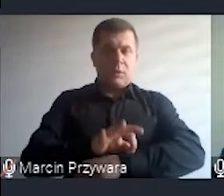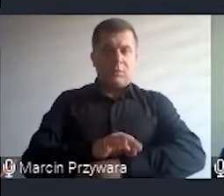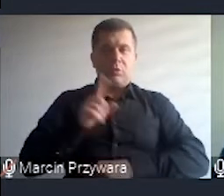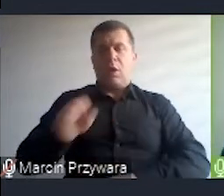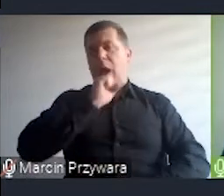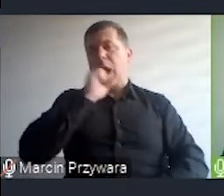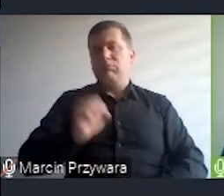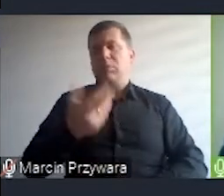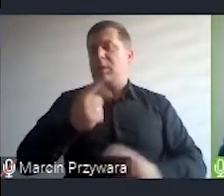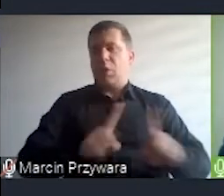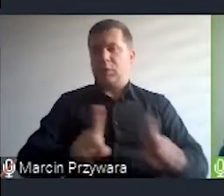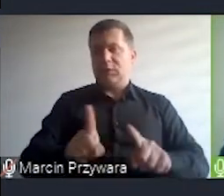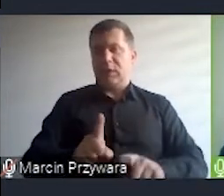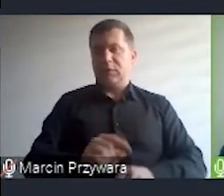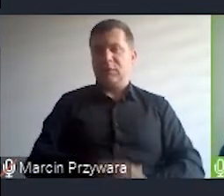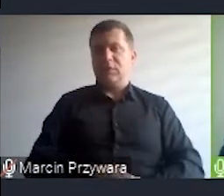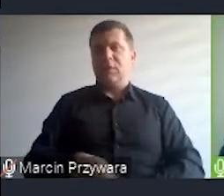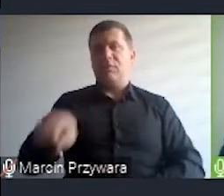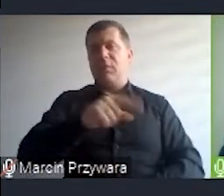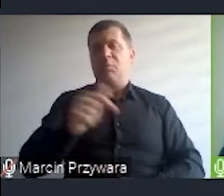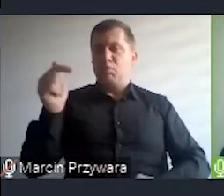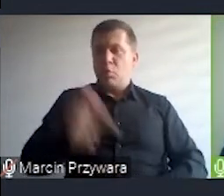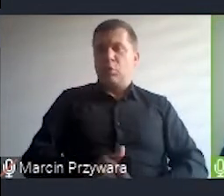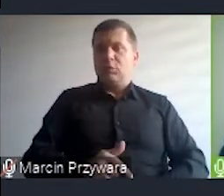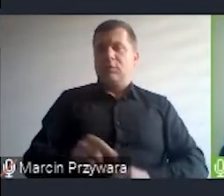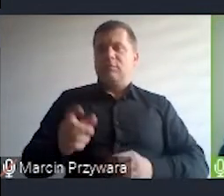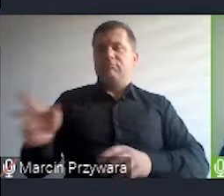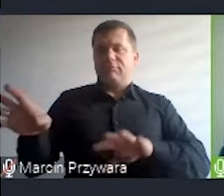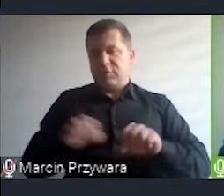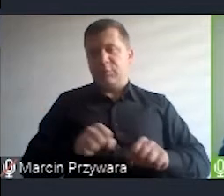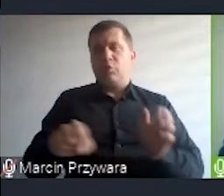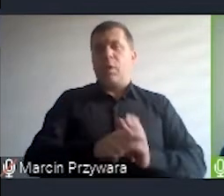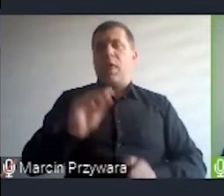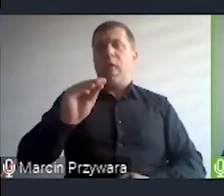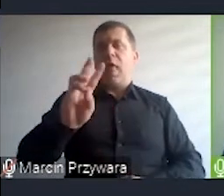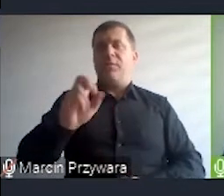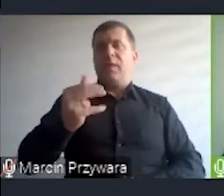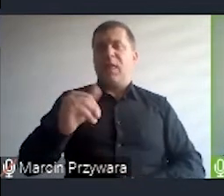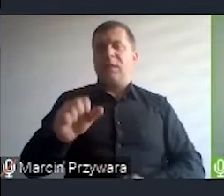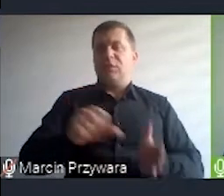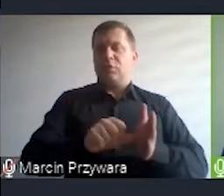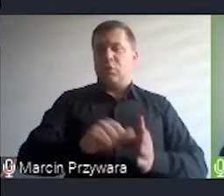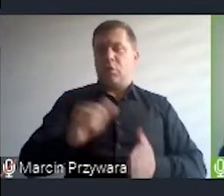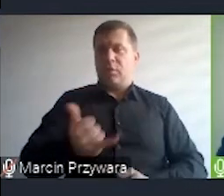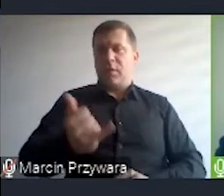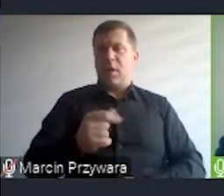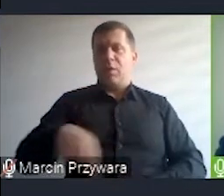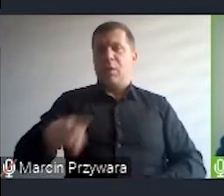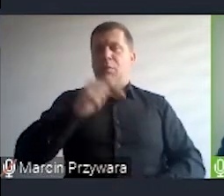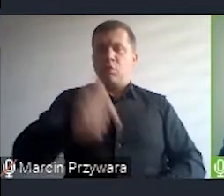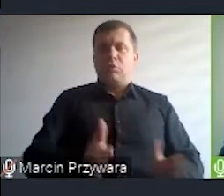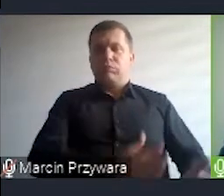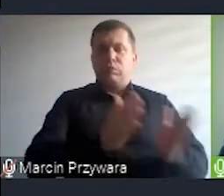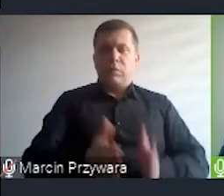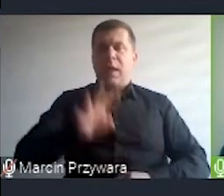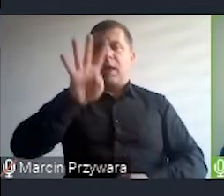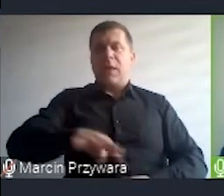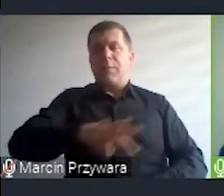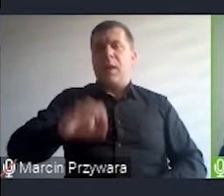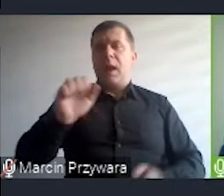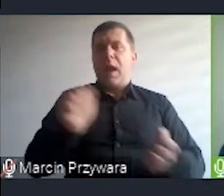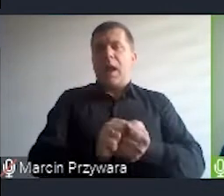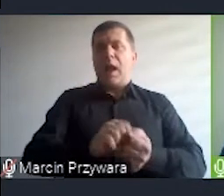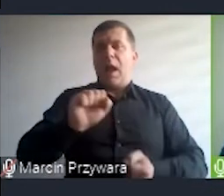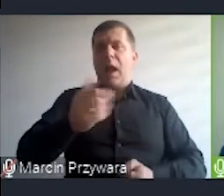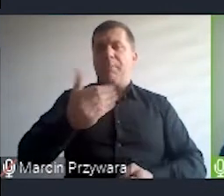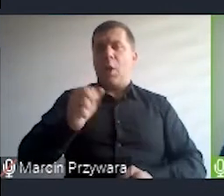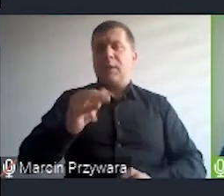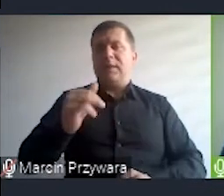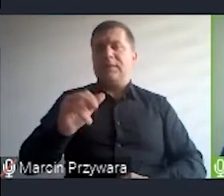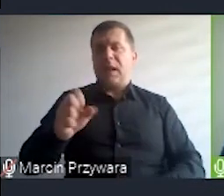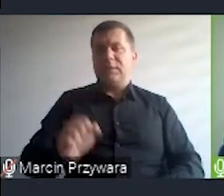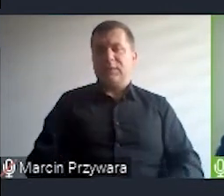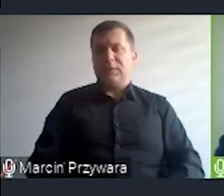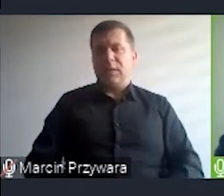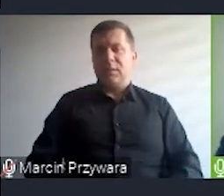to absolutnie nie oznacza, że wy musicie go wciągać do ewidencji środków trwałych, że musicie przygotowywać tabelę amortyzacji i tak dalej – nie.